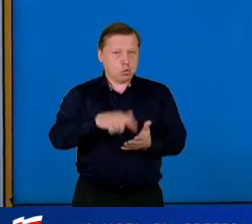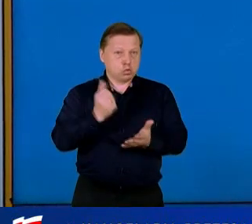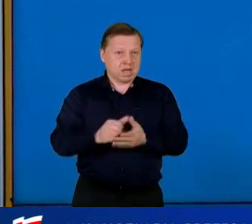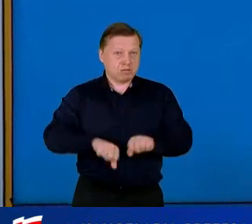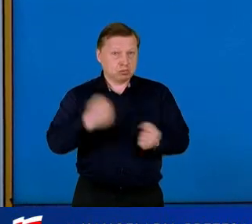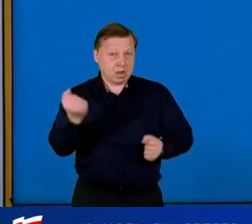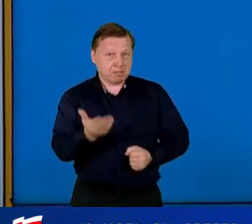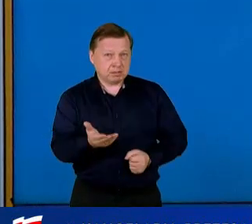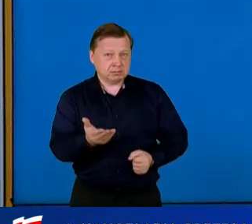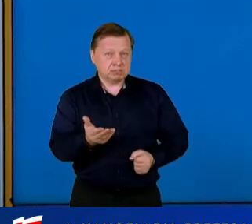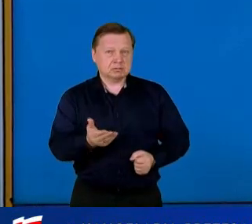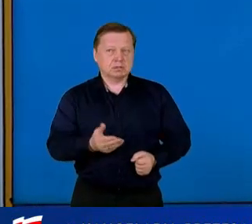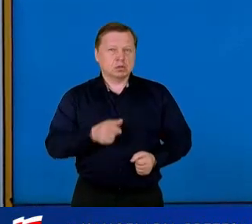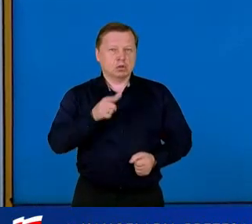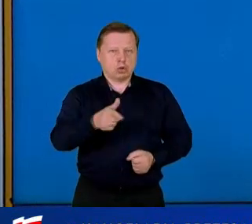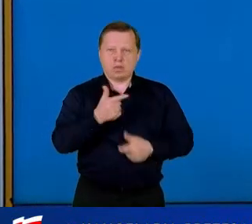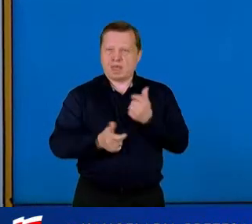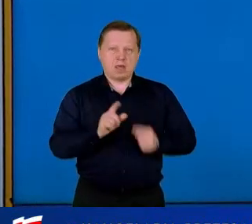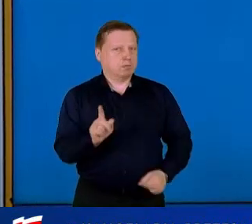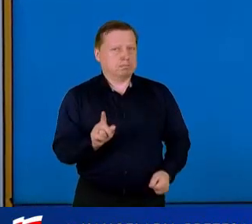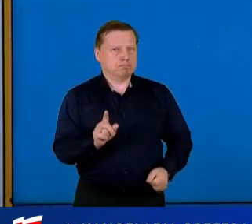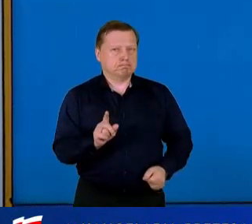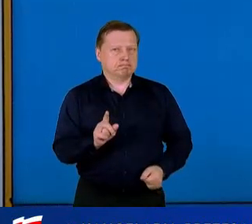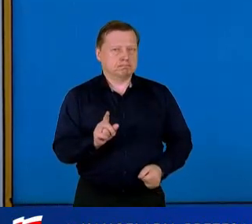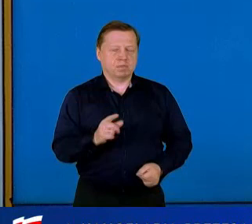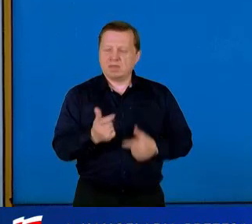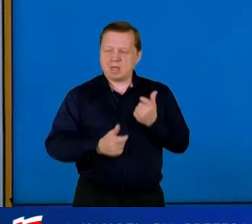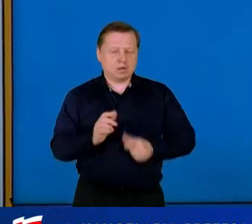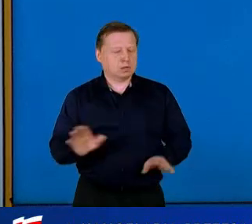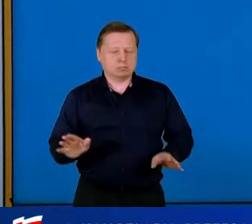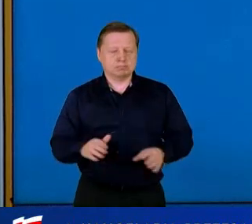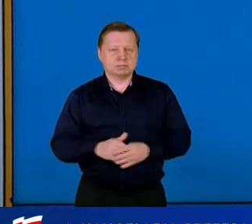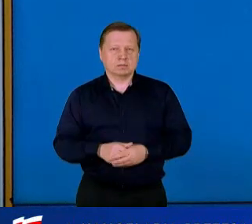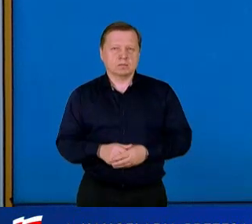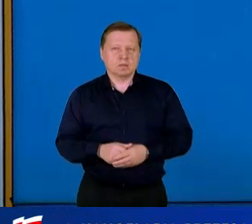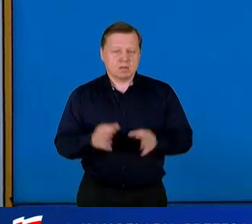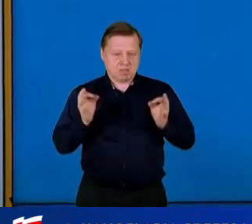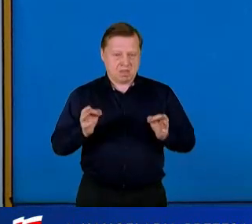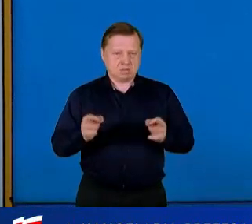żeby tego nie robili, ponieważ żyjemy również w szczególnym czasie epidemii.